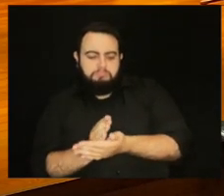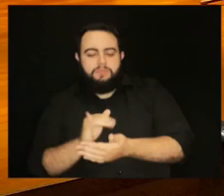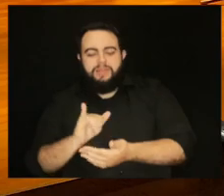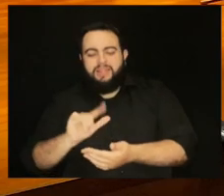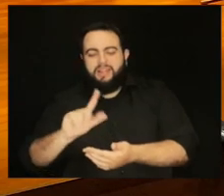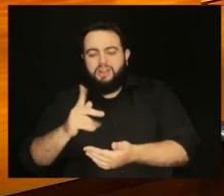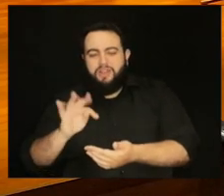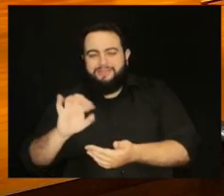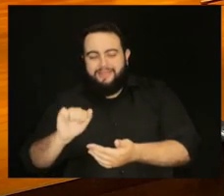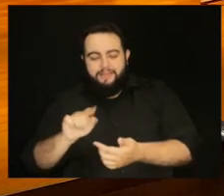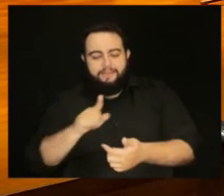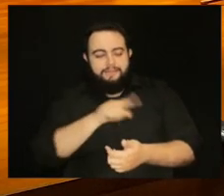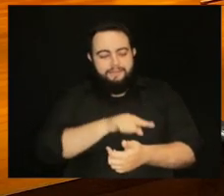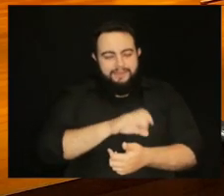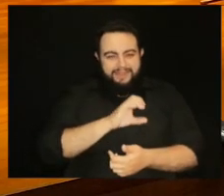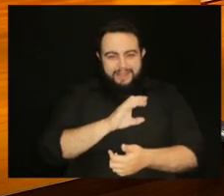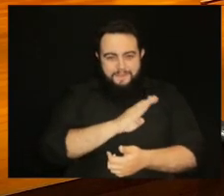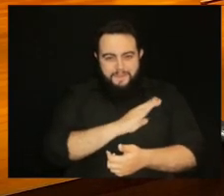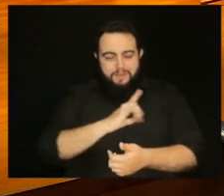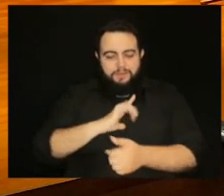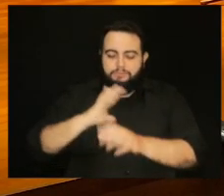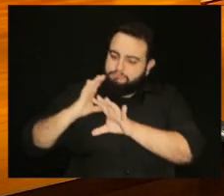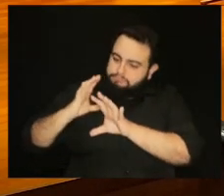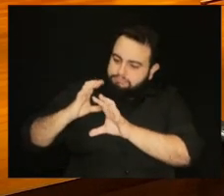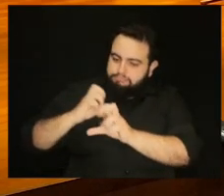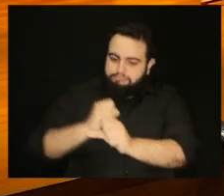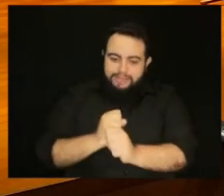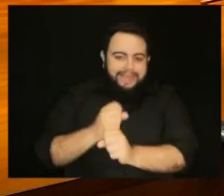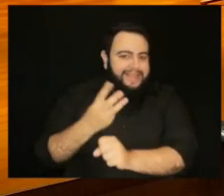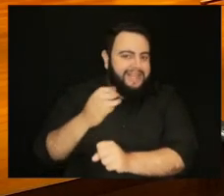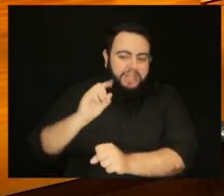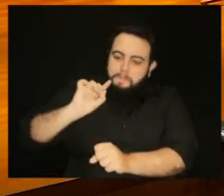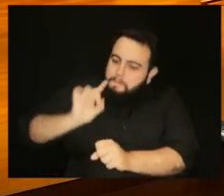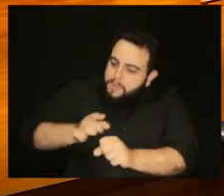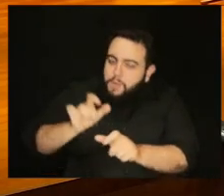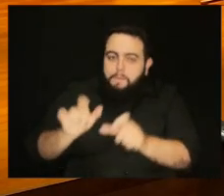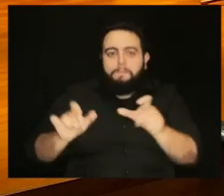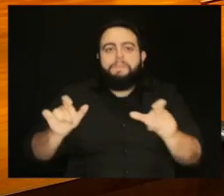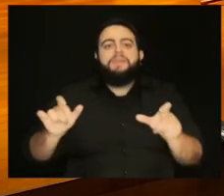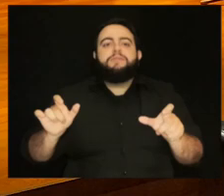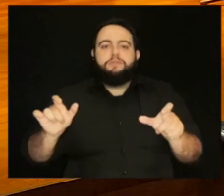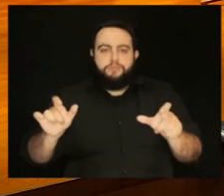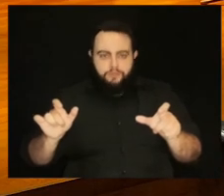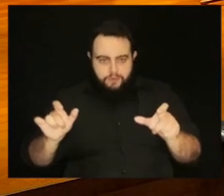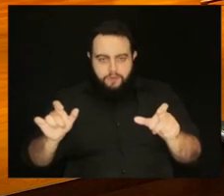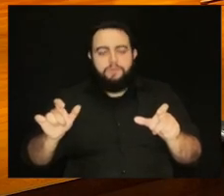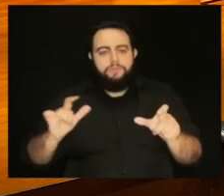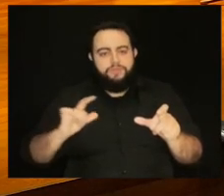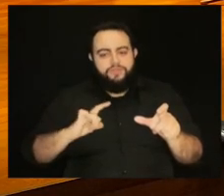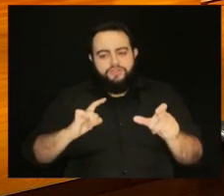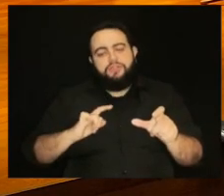chegava a reunir 30.000 pessoas, e os blocos de carnaval tinham violinos, sopros, além da percussão e tal,